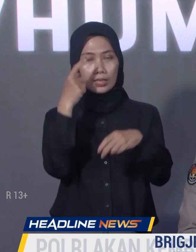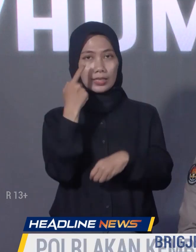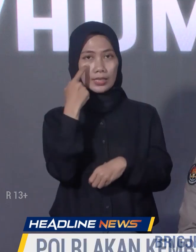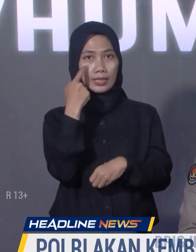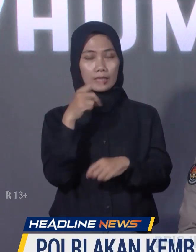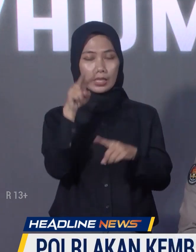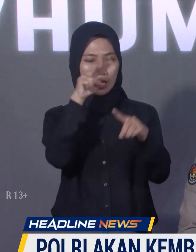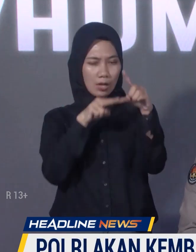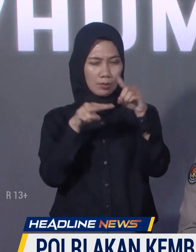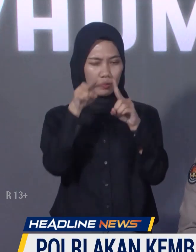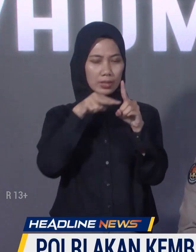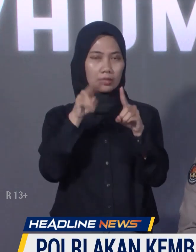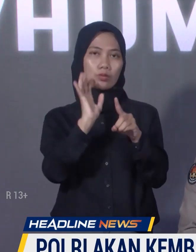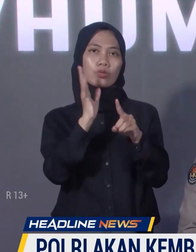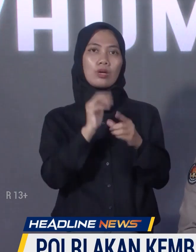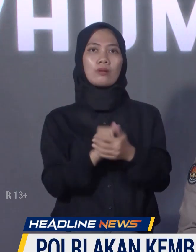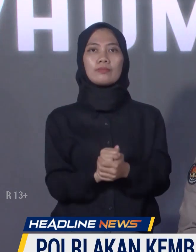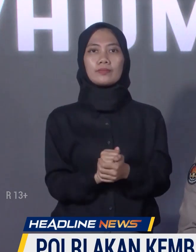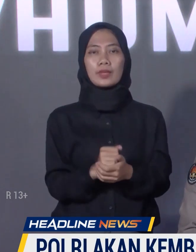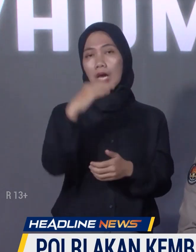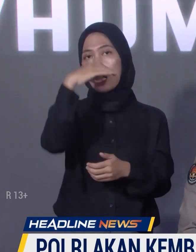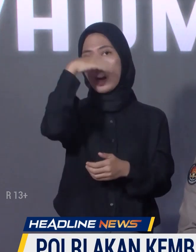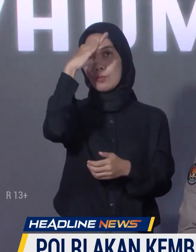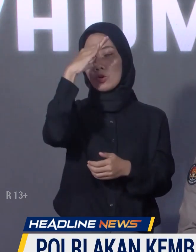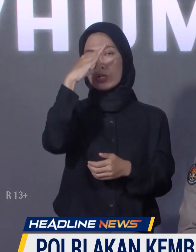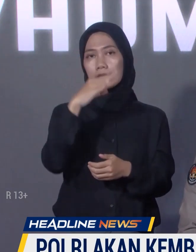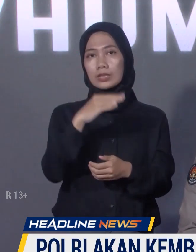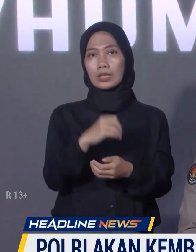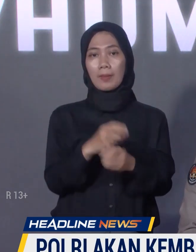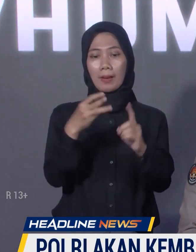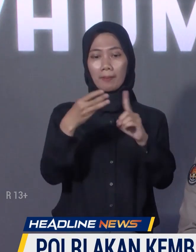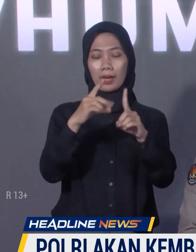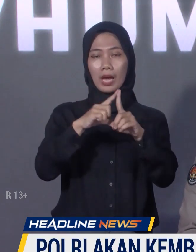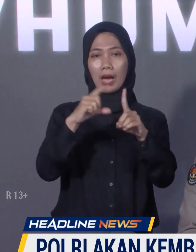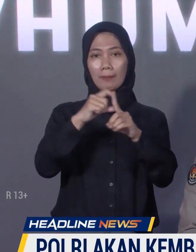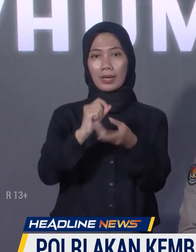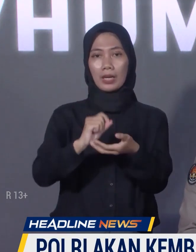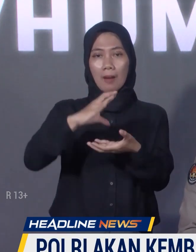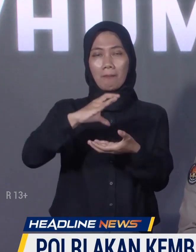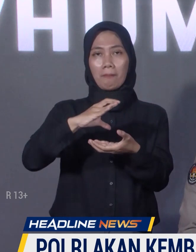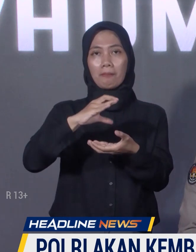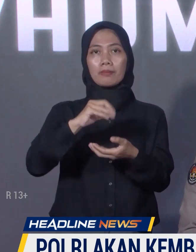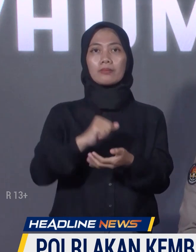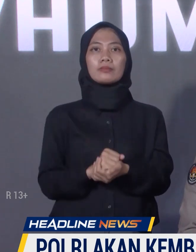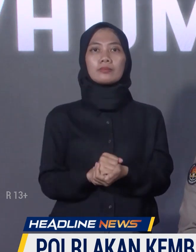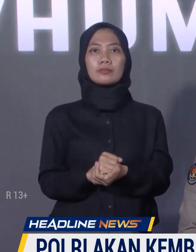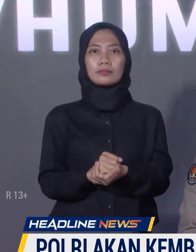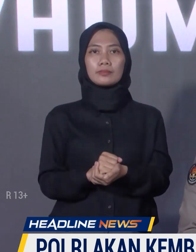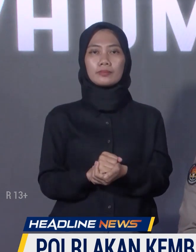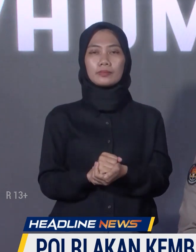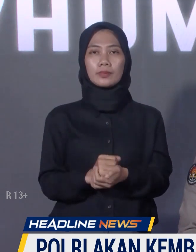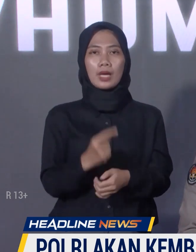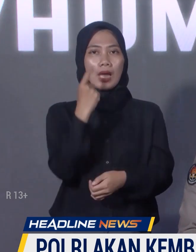penyidik segera melengkapi bab terhadap para saksi ahli Adapun daftar saksi ahli tersebut